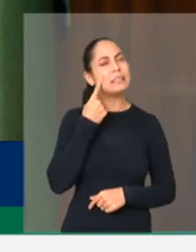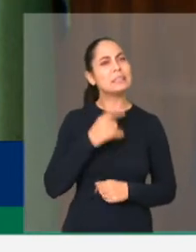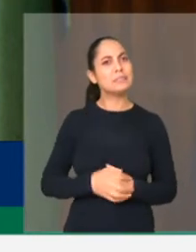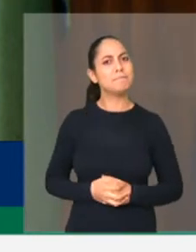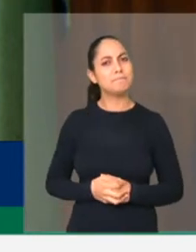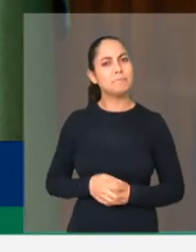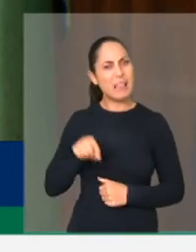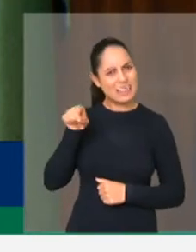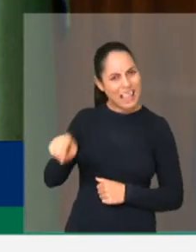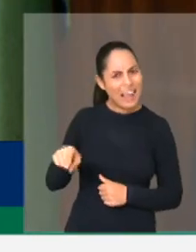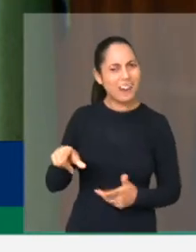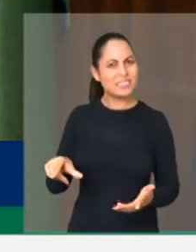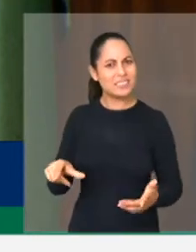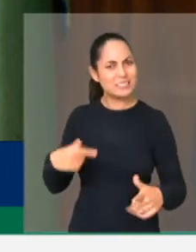ESCRAVIDÃO E ISSO É PRECISO SER DITO. É UMA CATEGORIA QUE